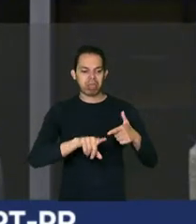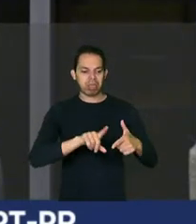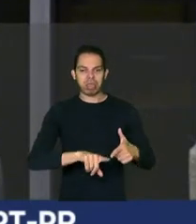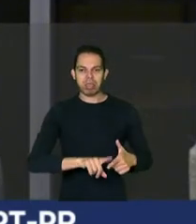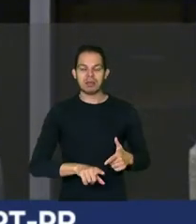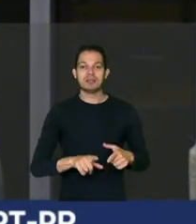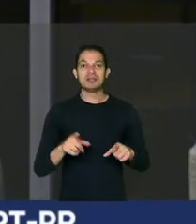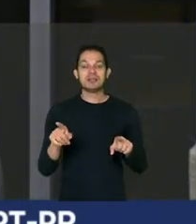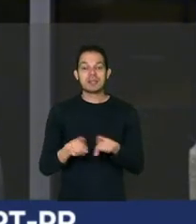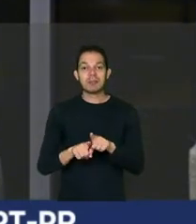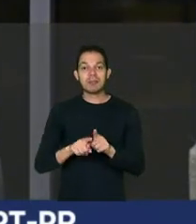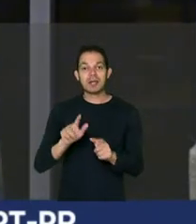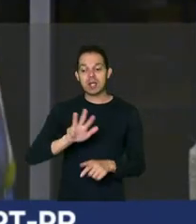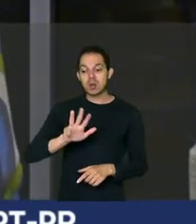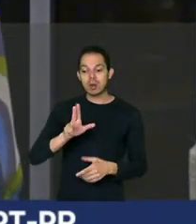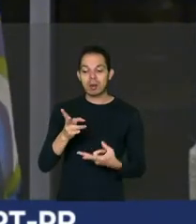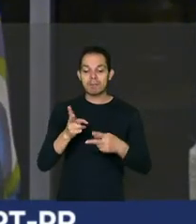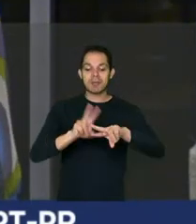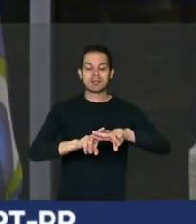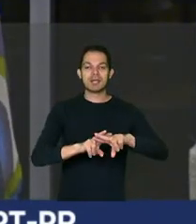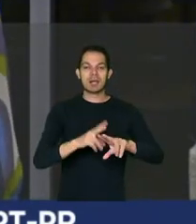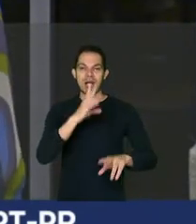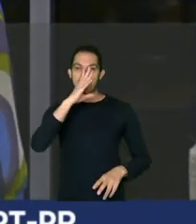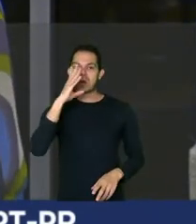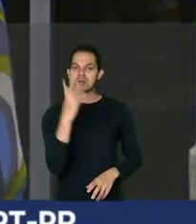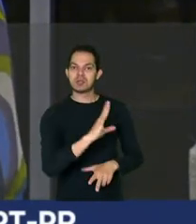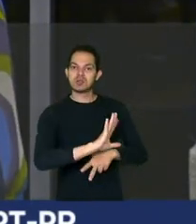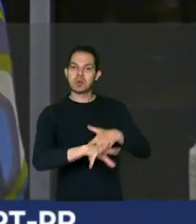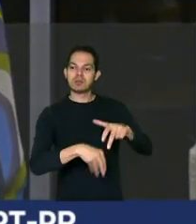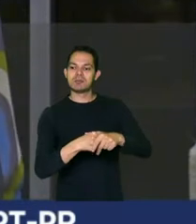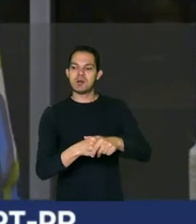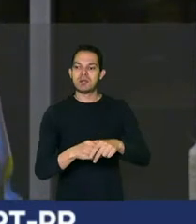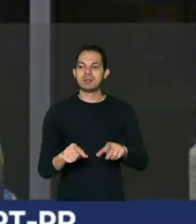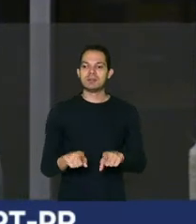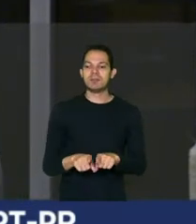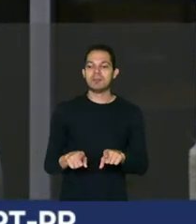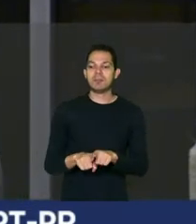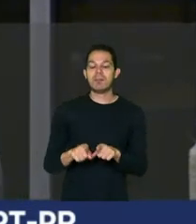PRESIDÊNCIA E DEPOIS AO PRENDEREM LULA SOB ACUSAÇÃO DE CORRUPÇÃO E A PRINCIPAL ACUSAÇÃO DE CORRUPÇÃO ERA